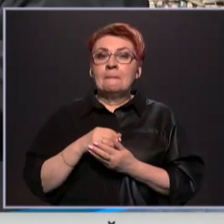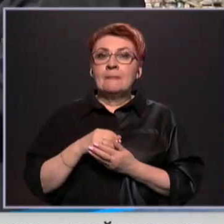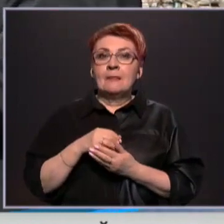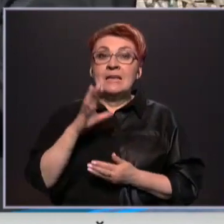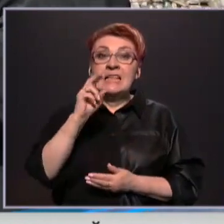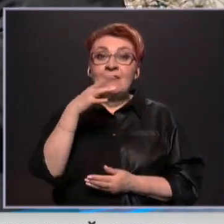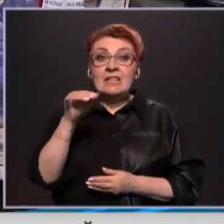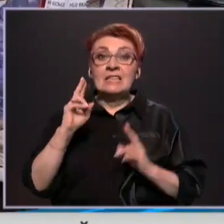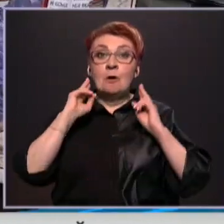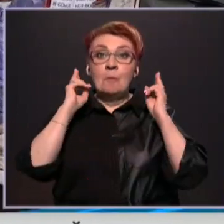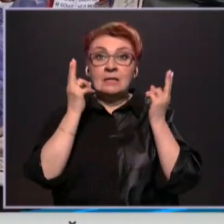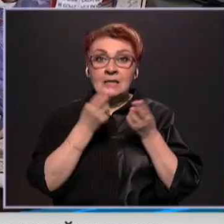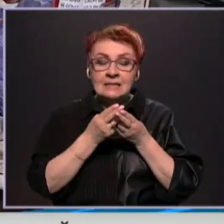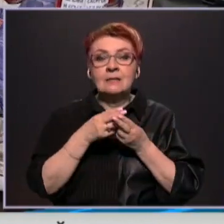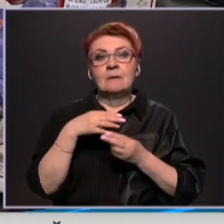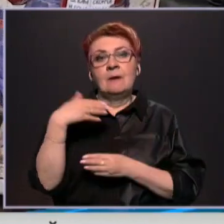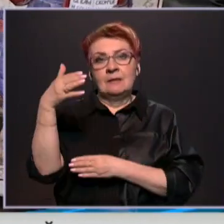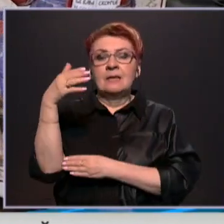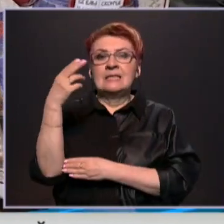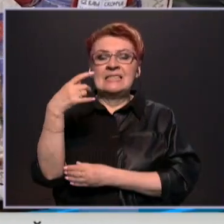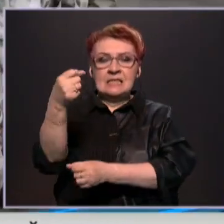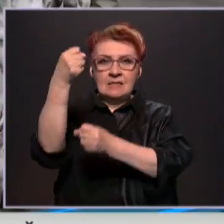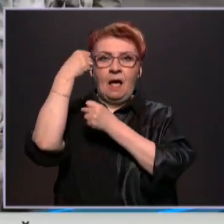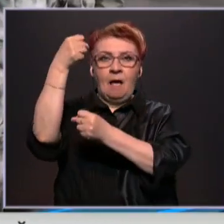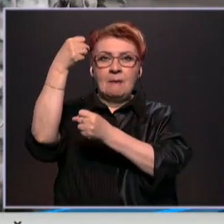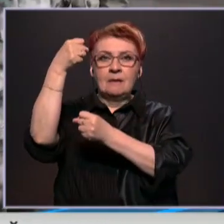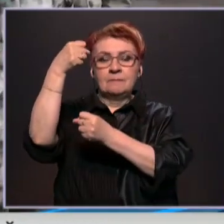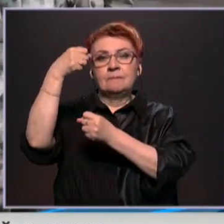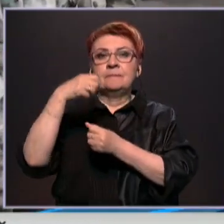монастыре создали знания слитом Спасителя для духовного кормления бойцов росгвардии